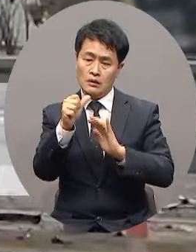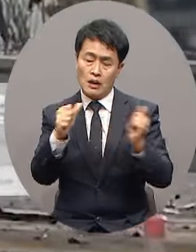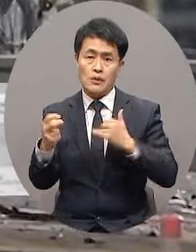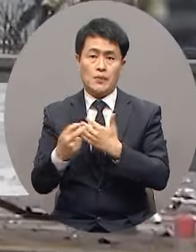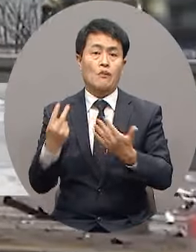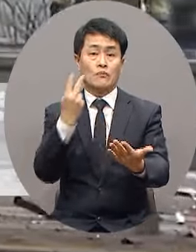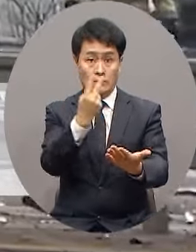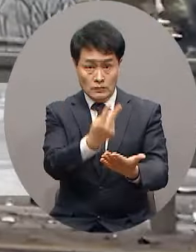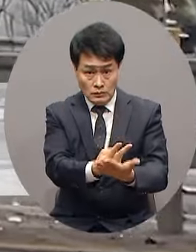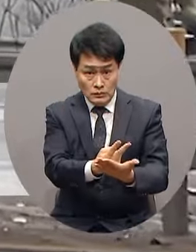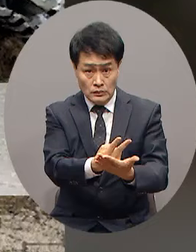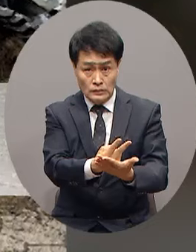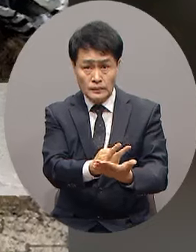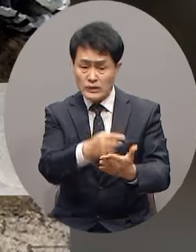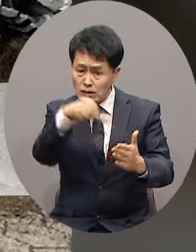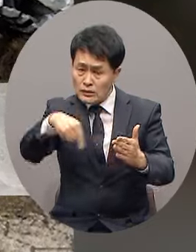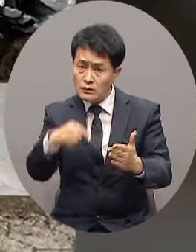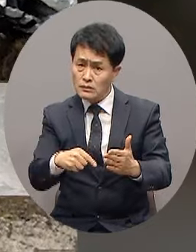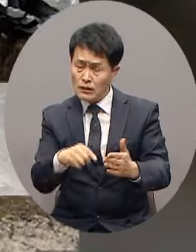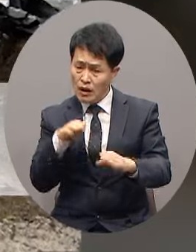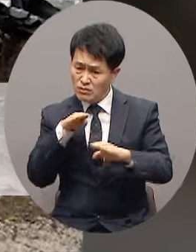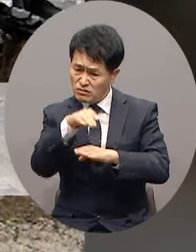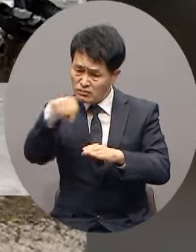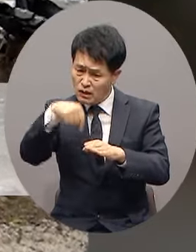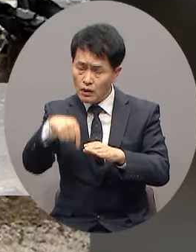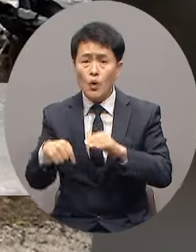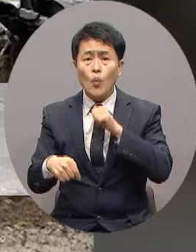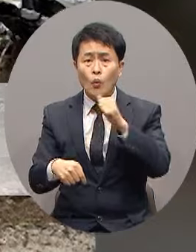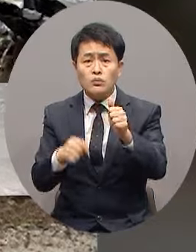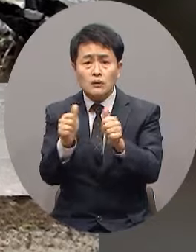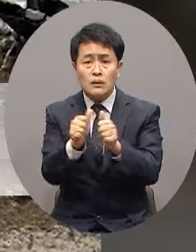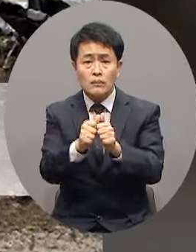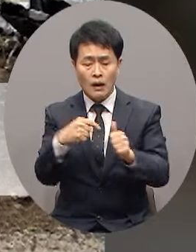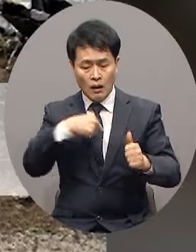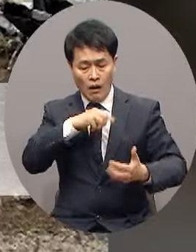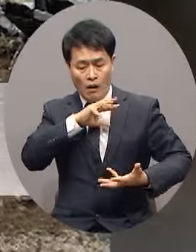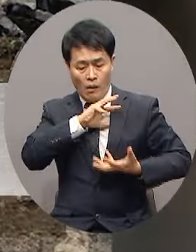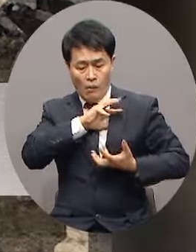이 사고로 17명이 다쳐 5명이 병원으로 이송됐으며 이 가운데 승용차에 타고 있던